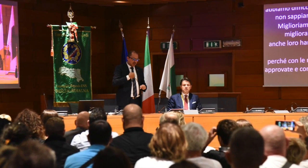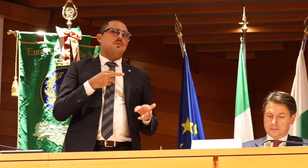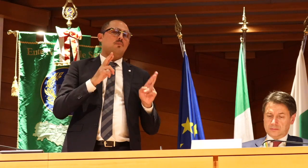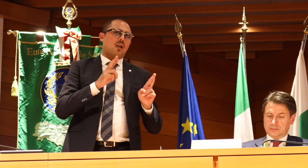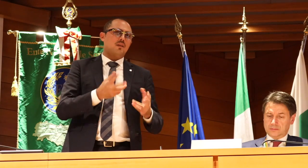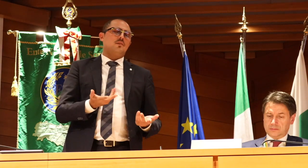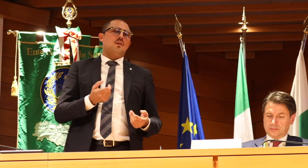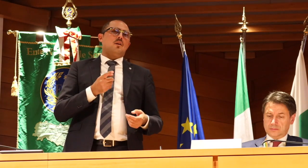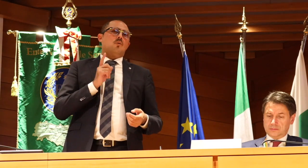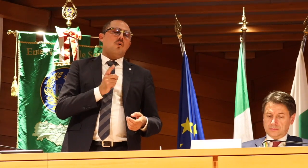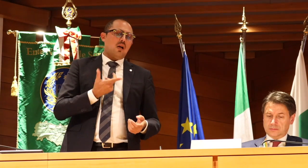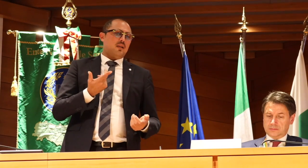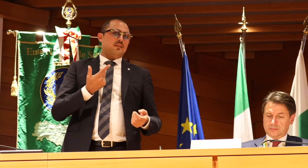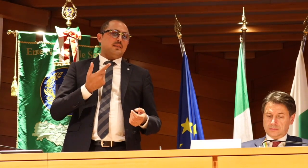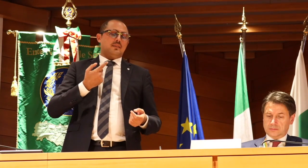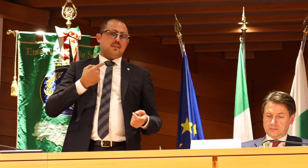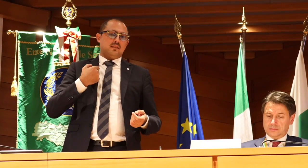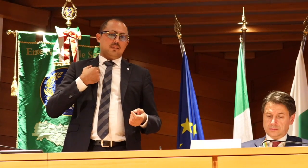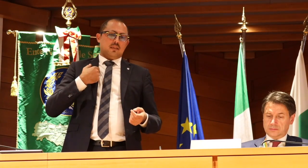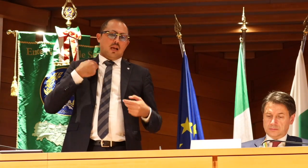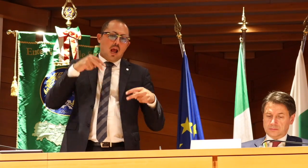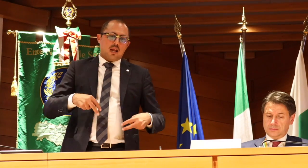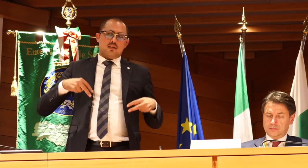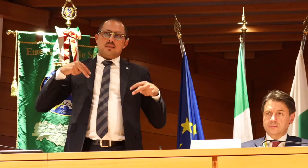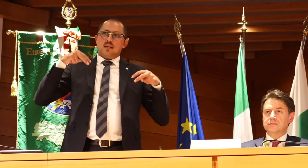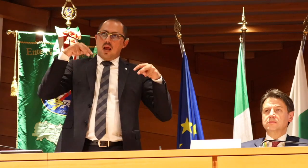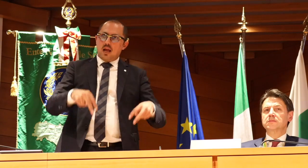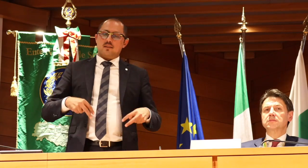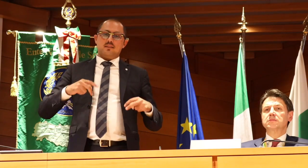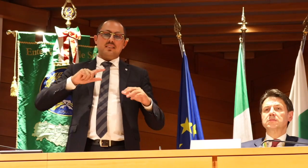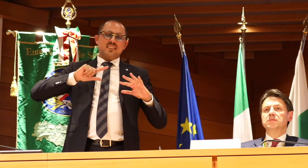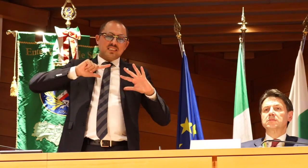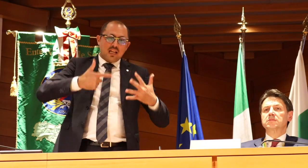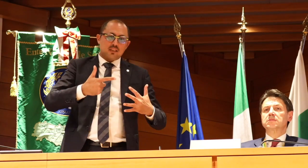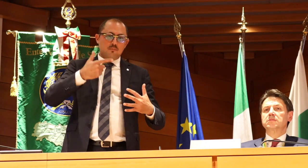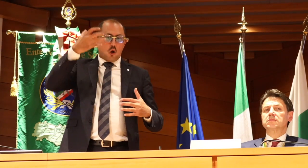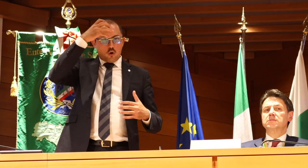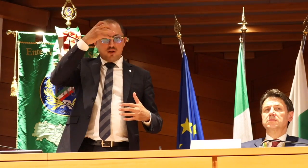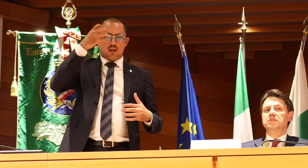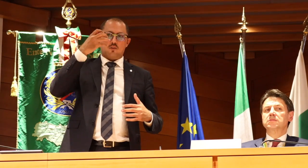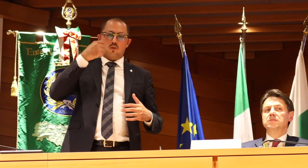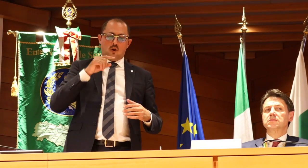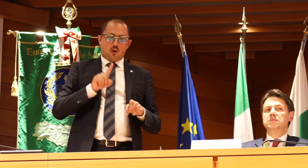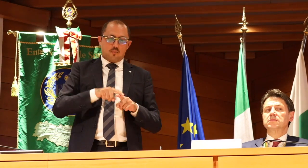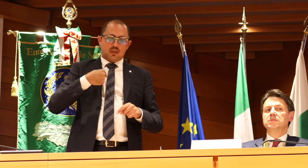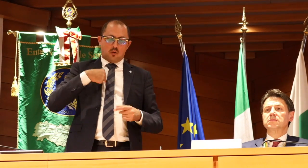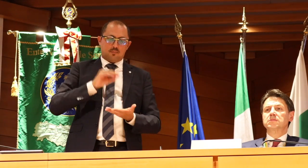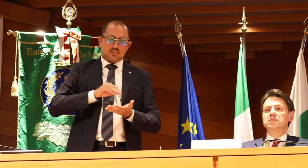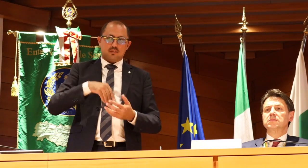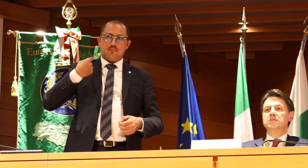Lavoriamo da anni e anni per questo tra mille difficoltà. Si sono succeduti ben 7 governi